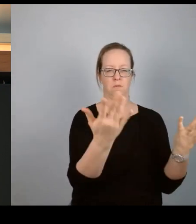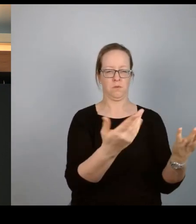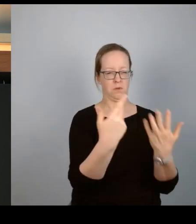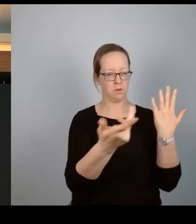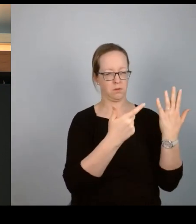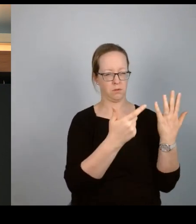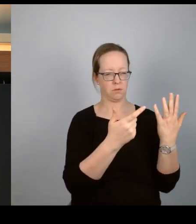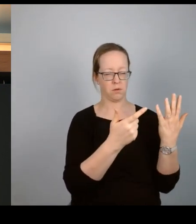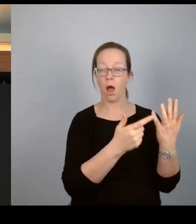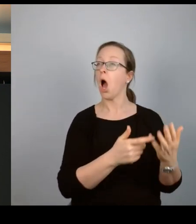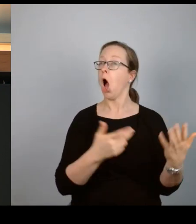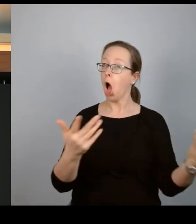Dank.